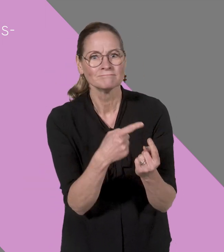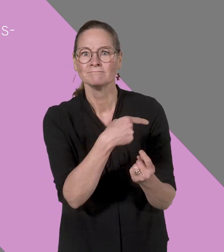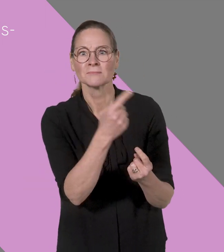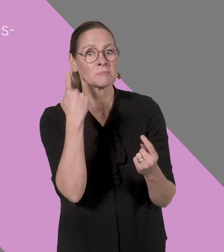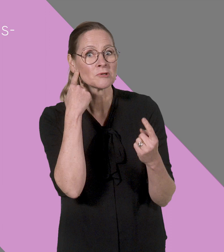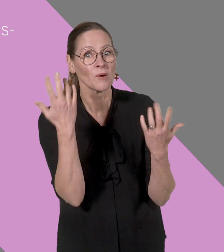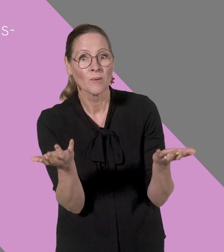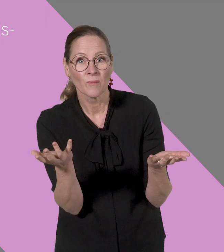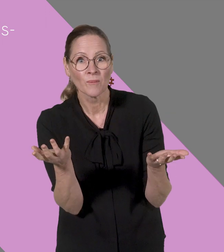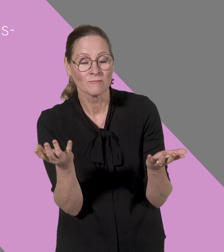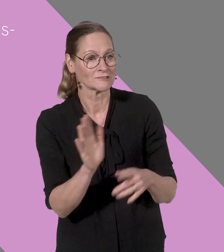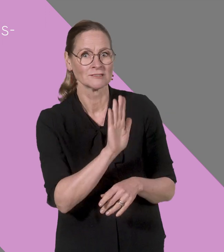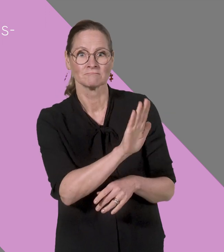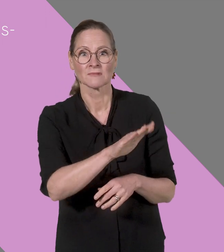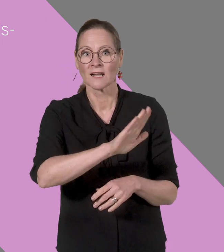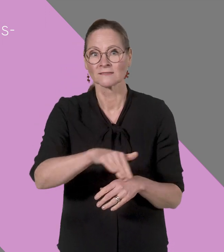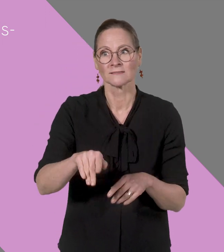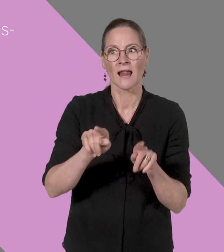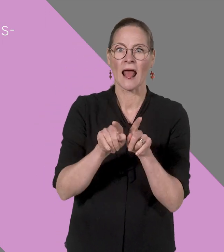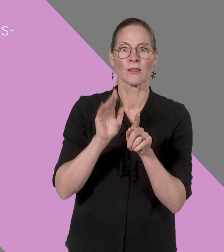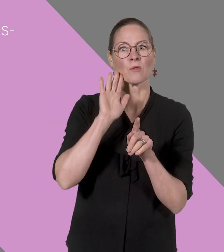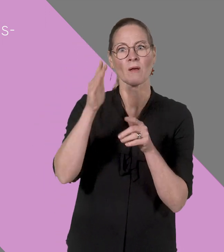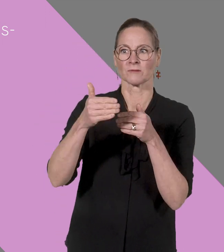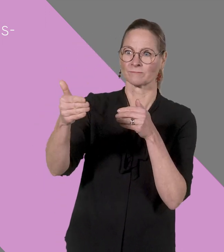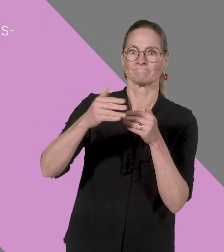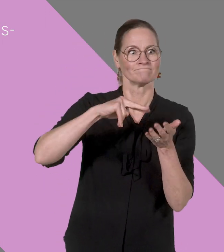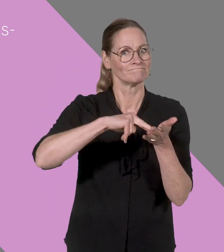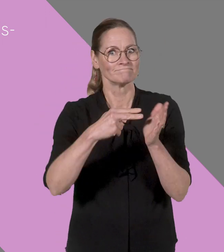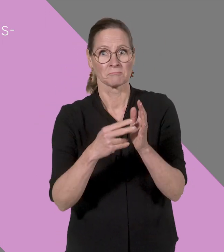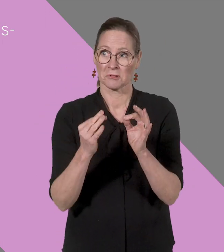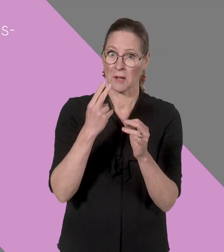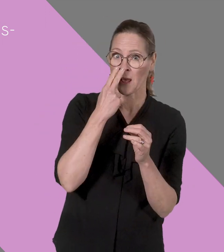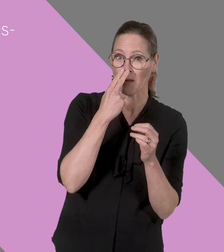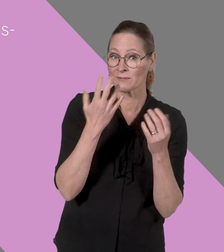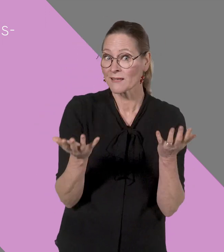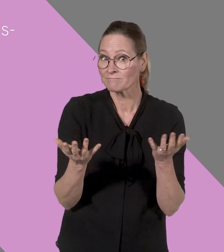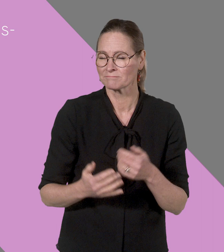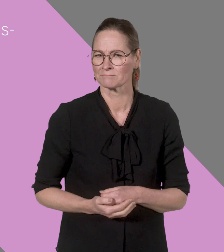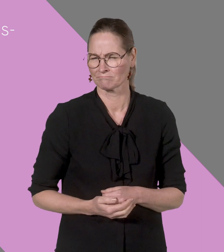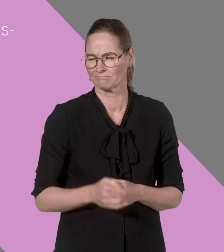Mitä heille kuuluu ja miltä heidän lastensa lähitulevaisuuden suunnitelmat näyttävät?